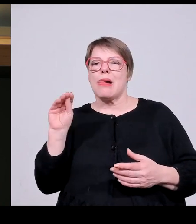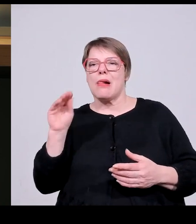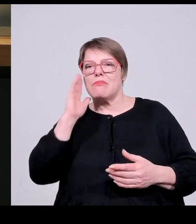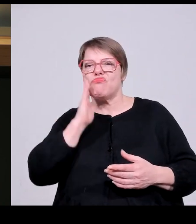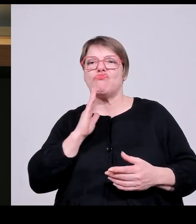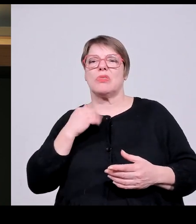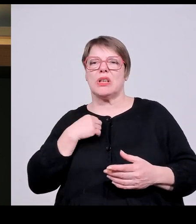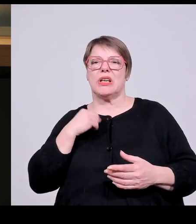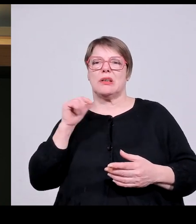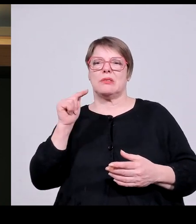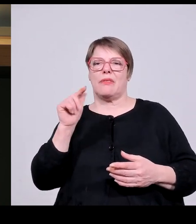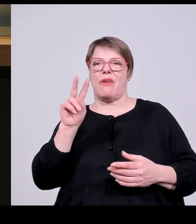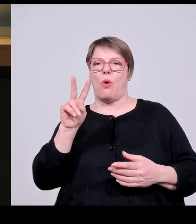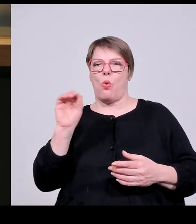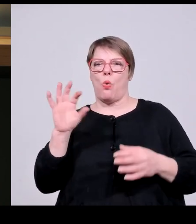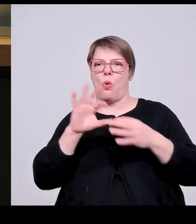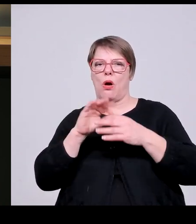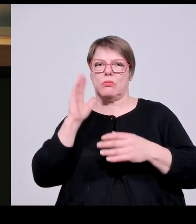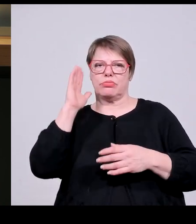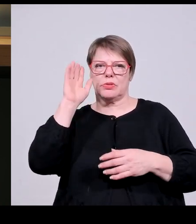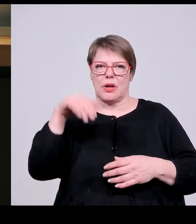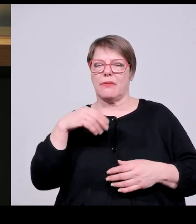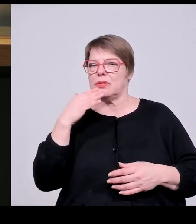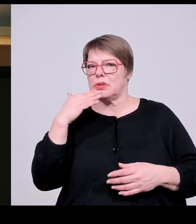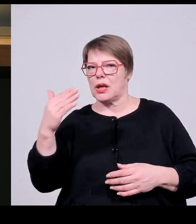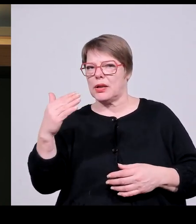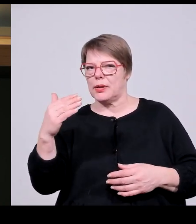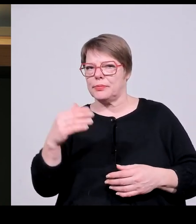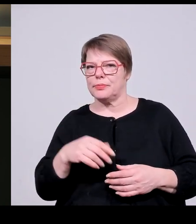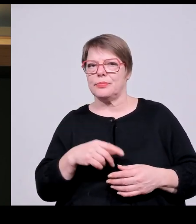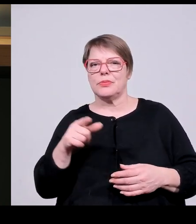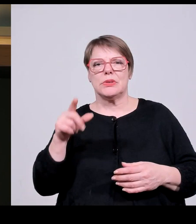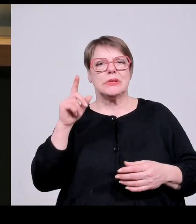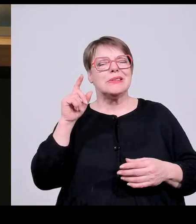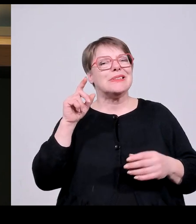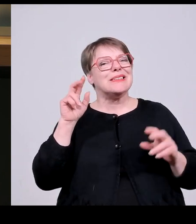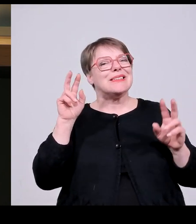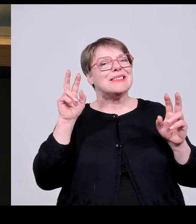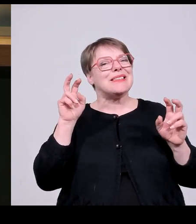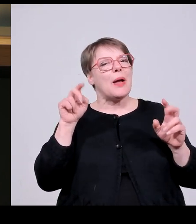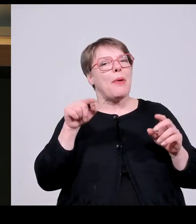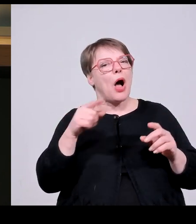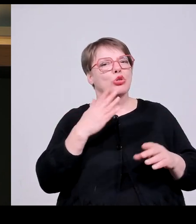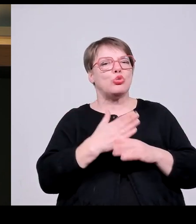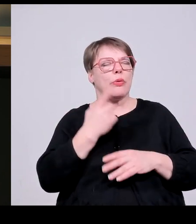uns im Osten Gestern war wieder mehr die Schlagzeile TV= kommt nämlich schon zu lange nichts passiert.